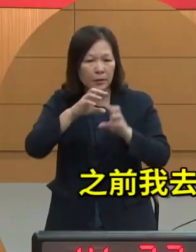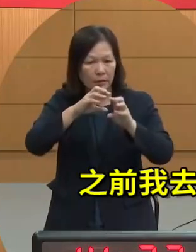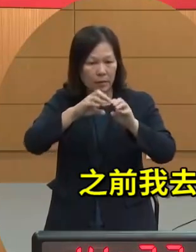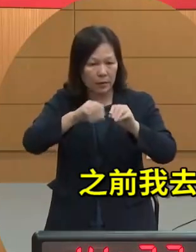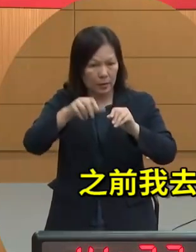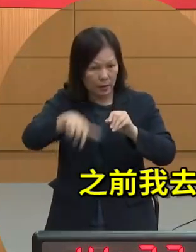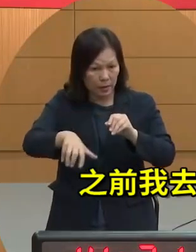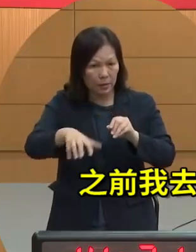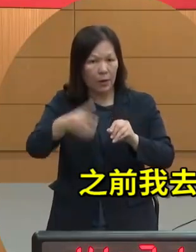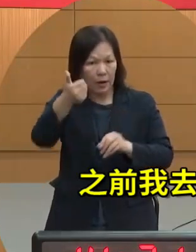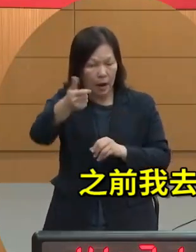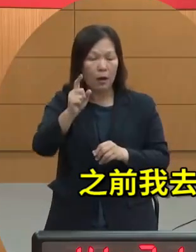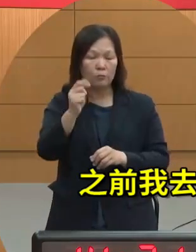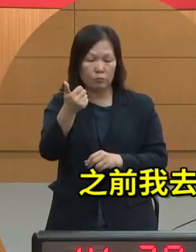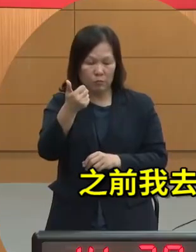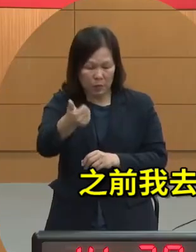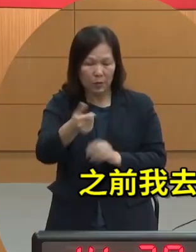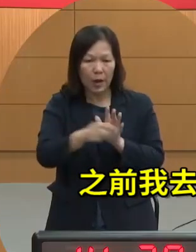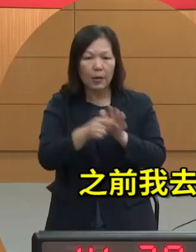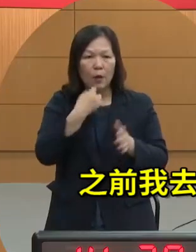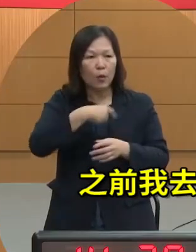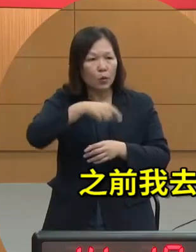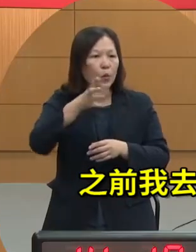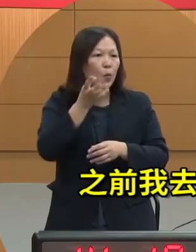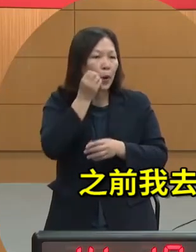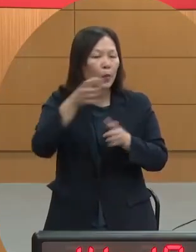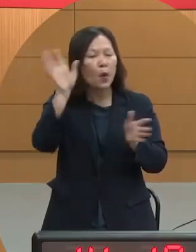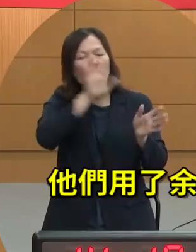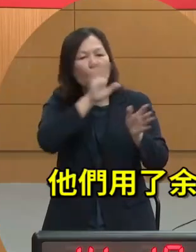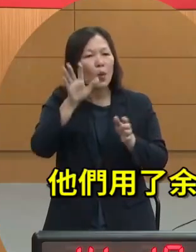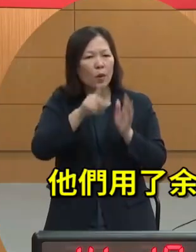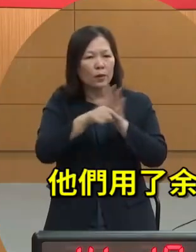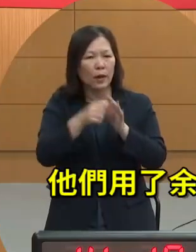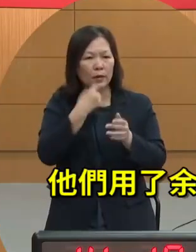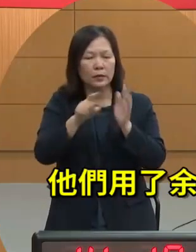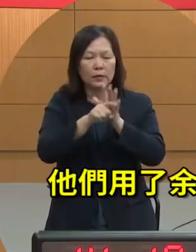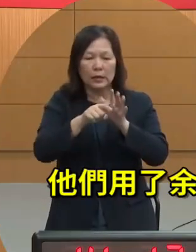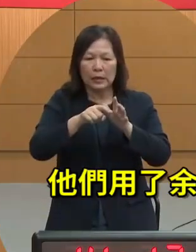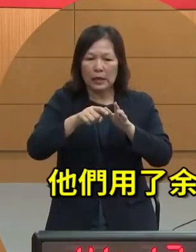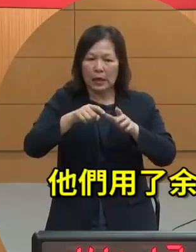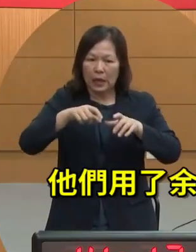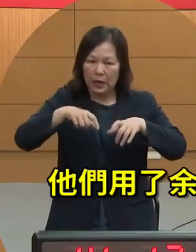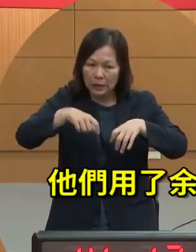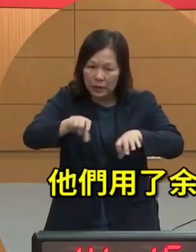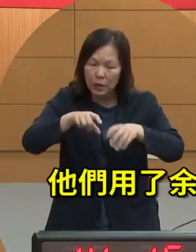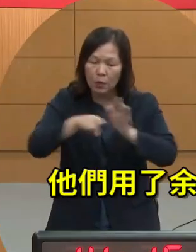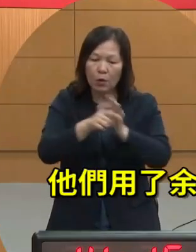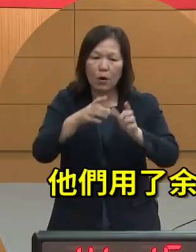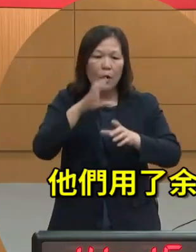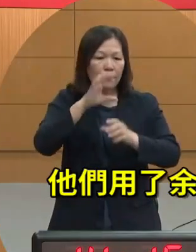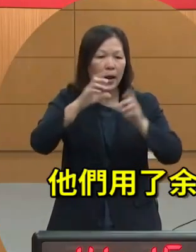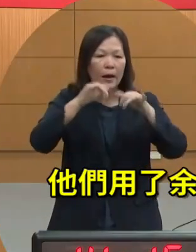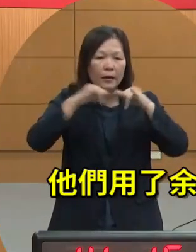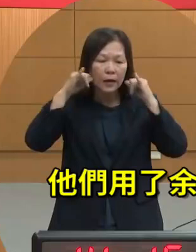之前我去看一個歌舞劇 叫做車過枋寮 他們用了余光中的話 他說西瓜肥肥水田田